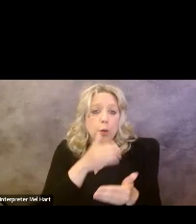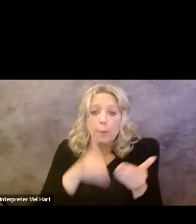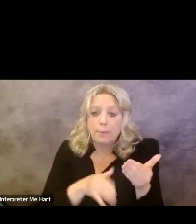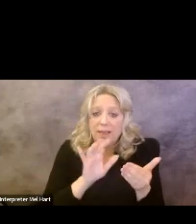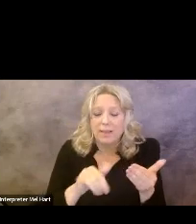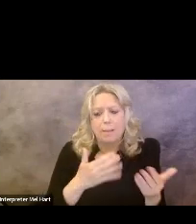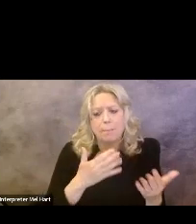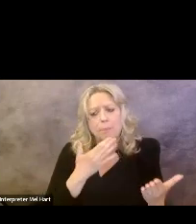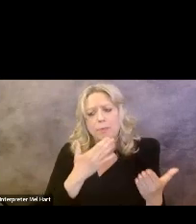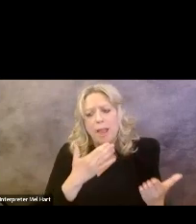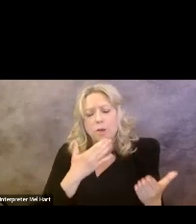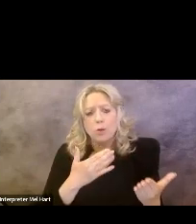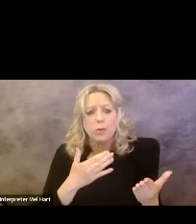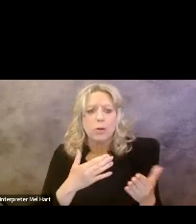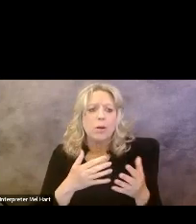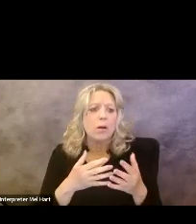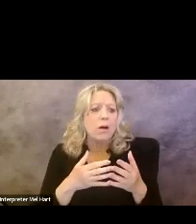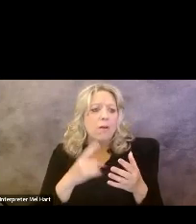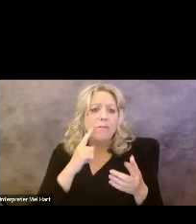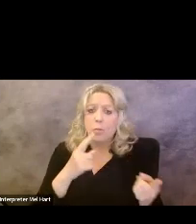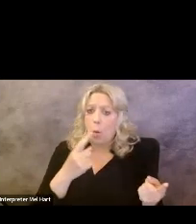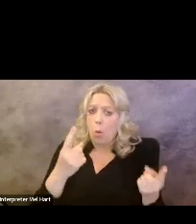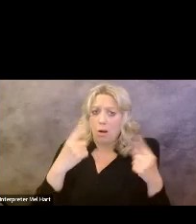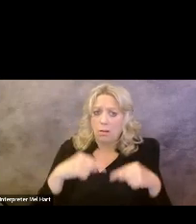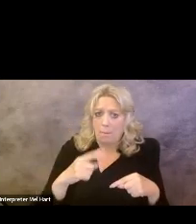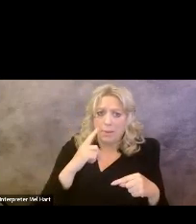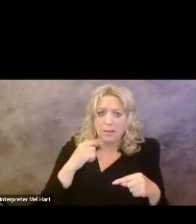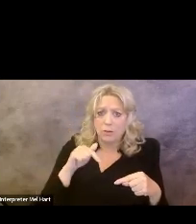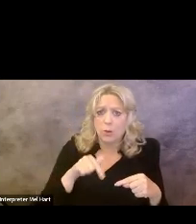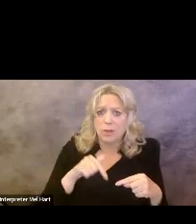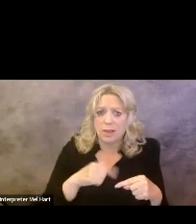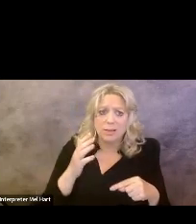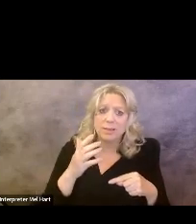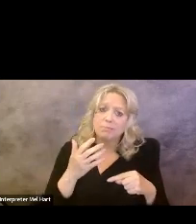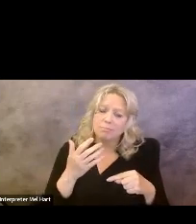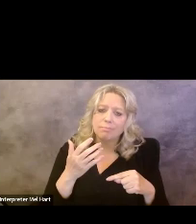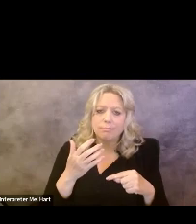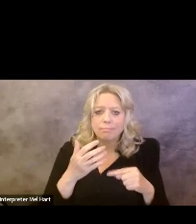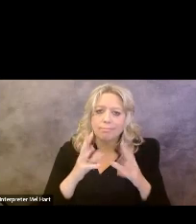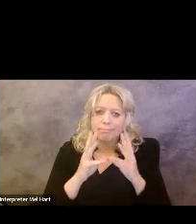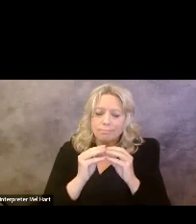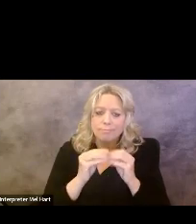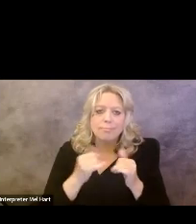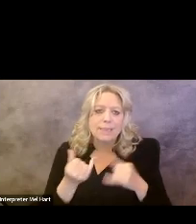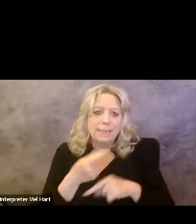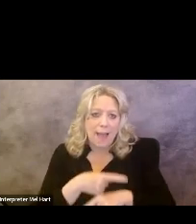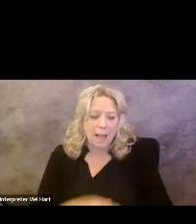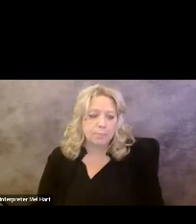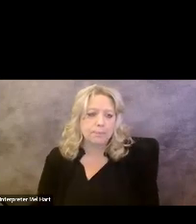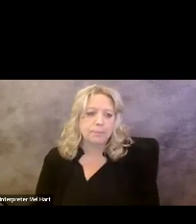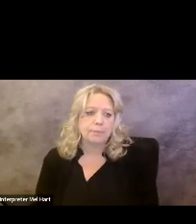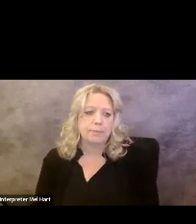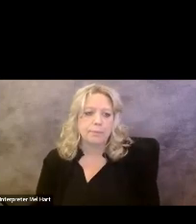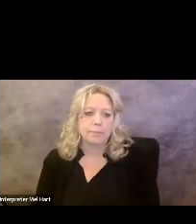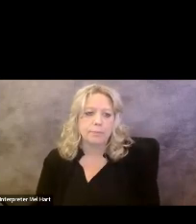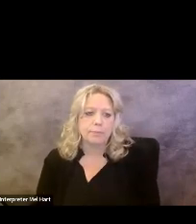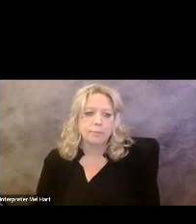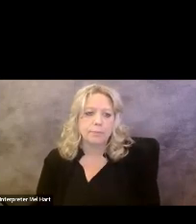estar aquí podemos pasar a la siguiente diapositiva también los invitamos a registrarse para un próximo seminario web